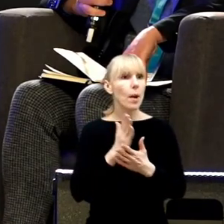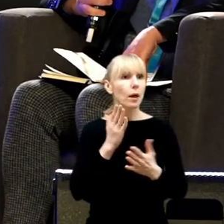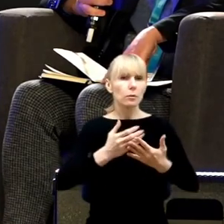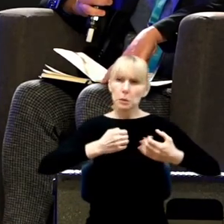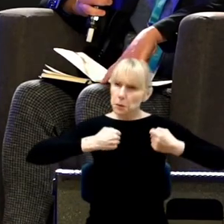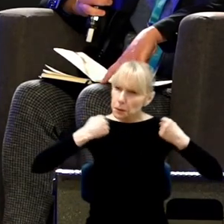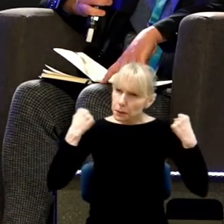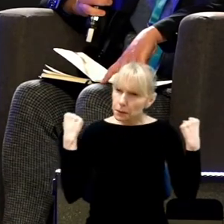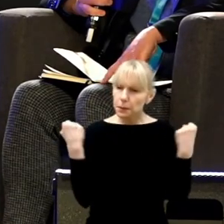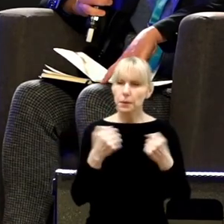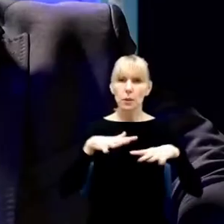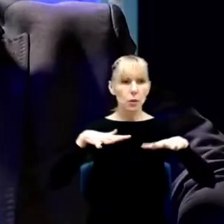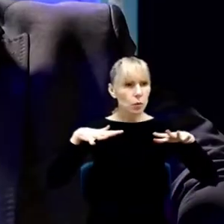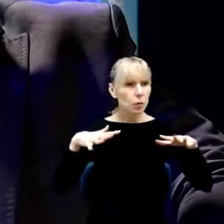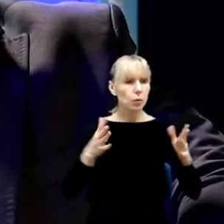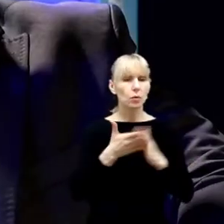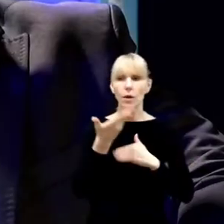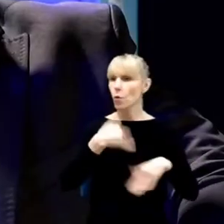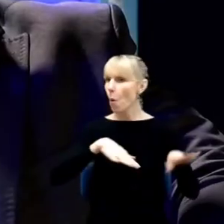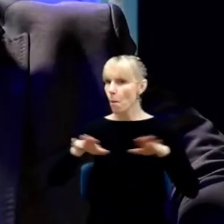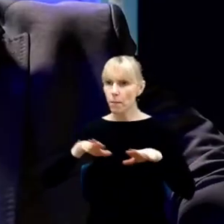nie będzie miejsc do rozwoju dalszego.